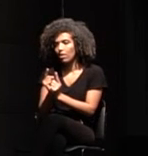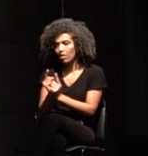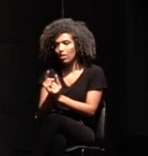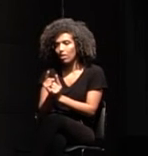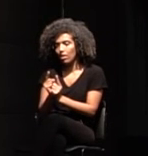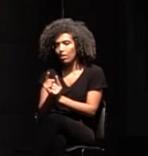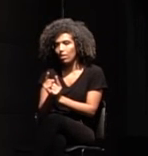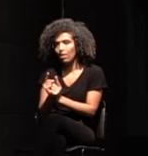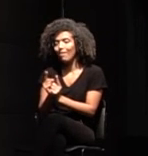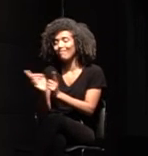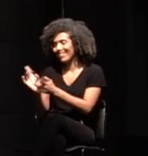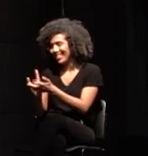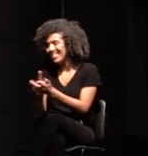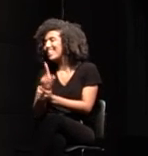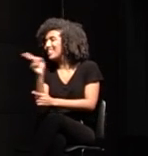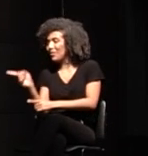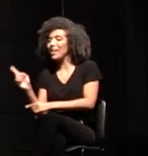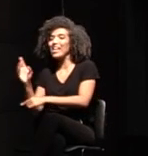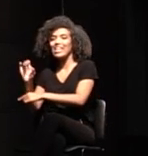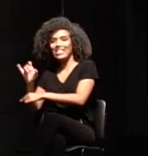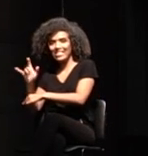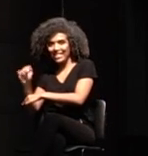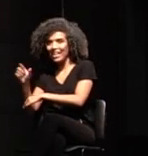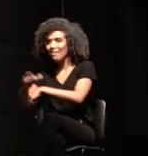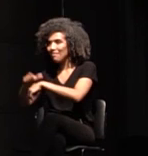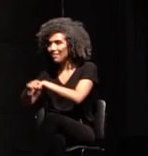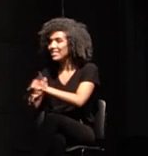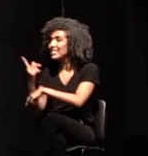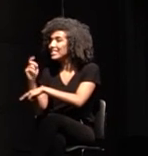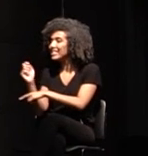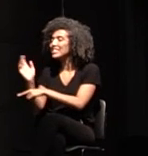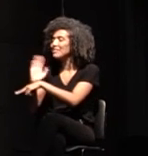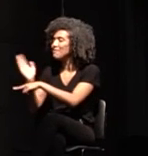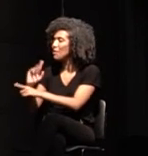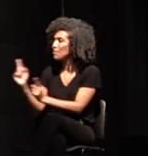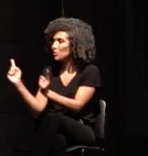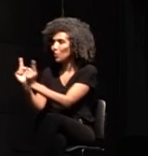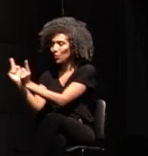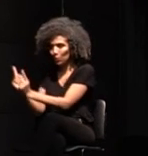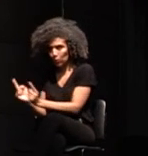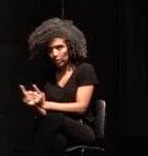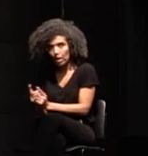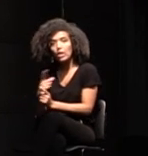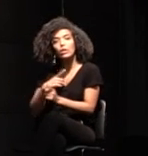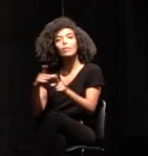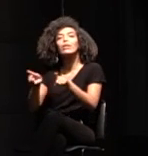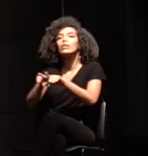todos documentários, também tem alguns filmes que não foram digitalizados ainda,